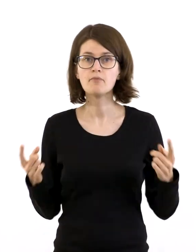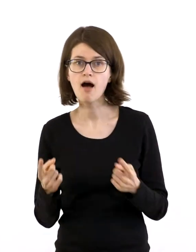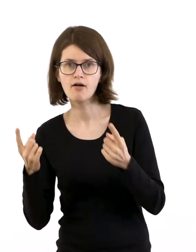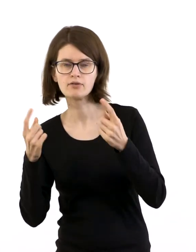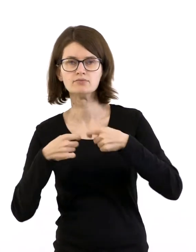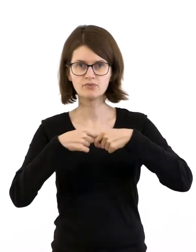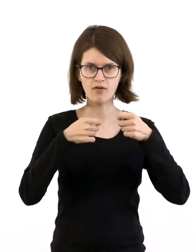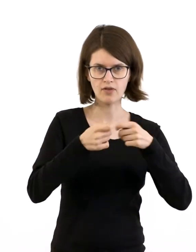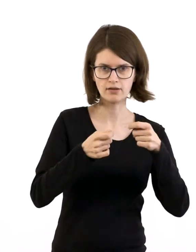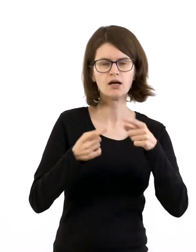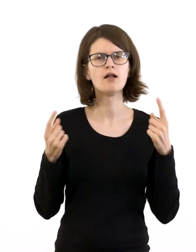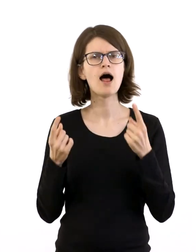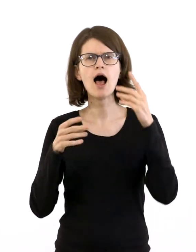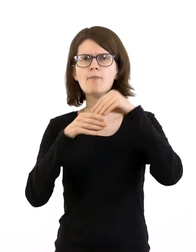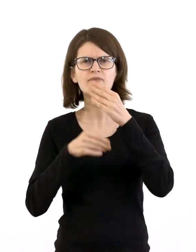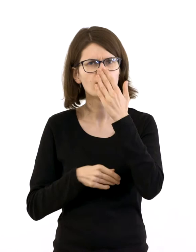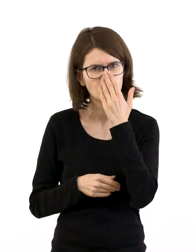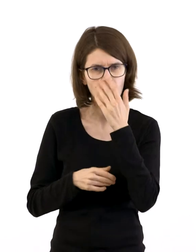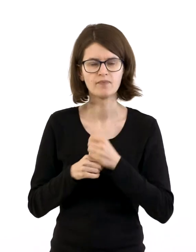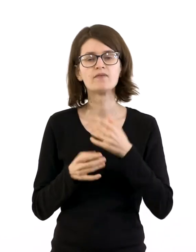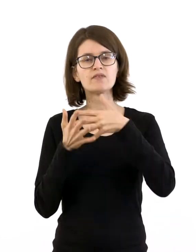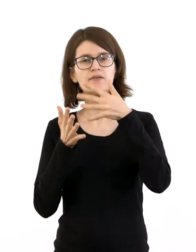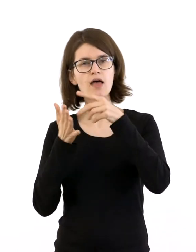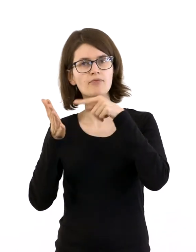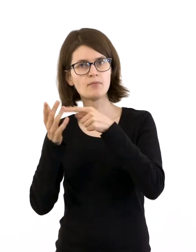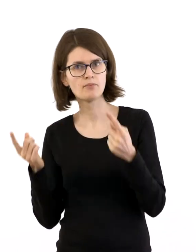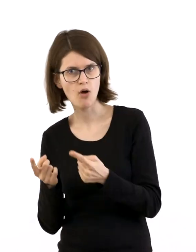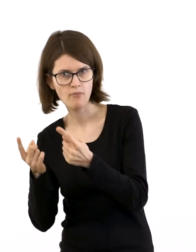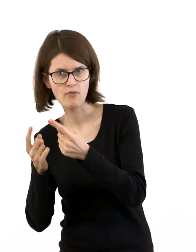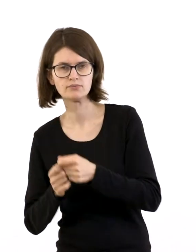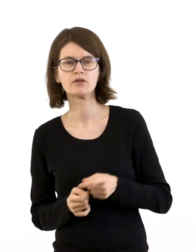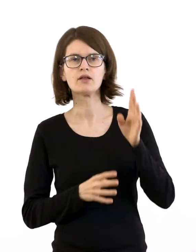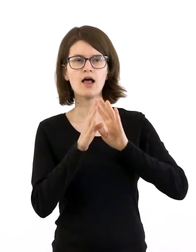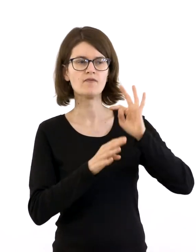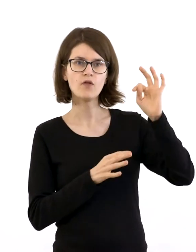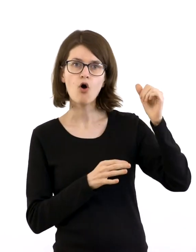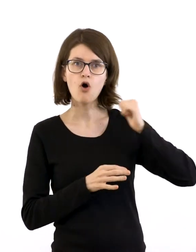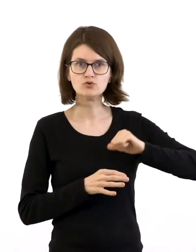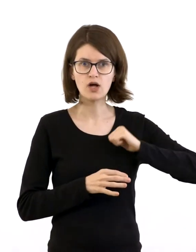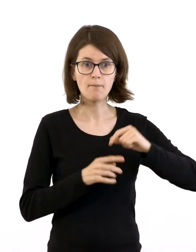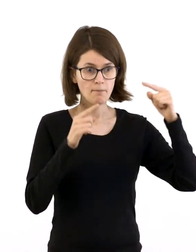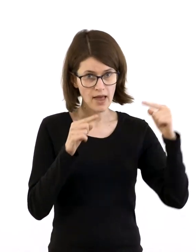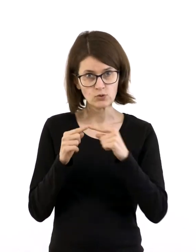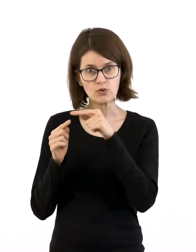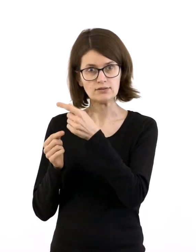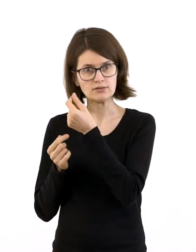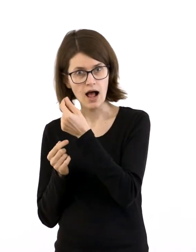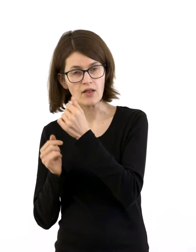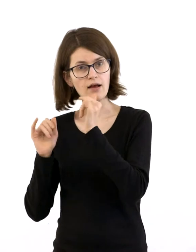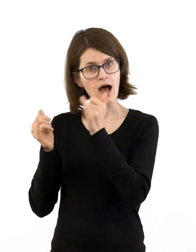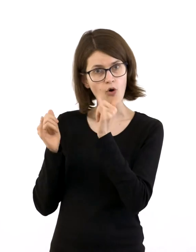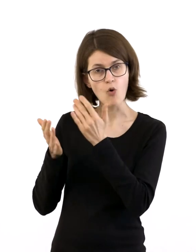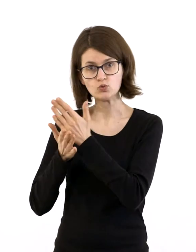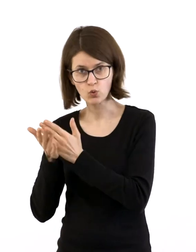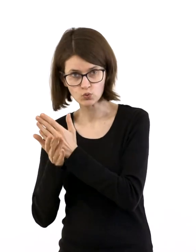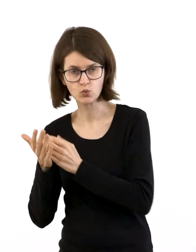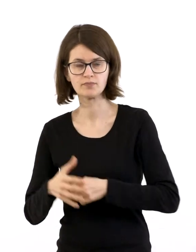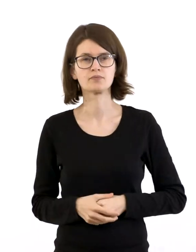marketing i sprzedaż – formy reklamy, środki finansowe na promocję, oczekiwania klientów co do ceny, jakości i obsługi;